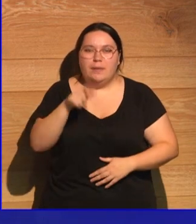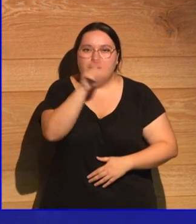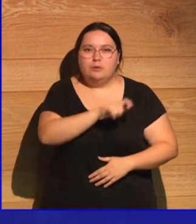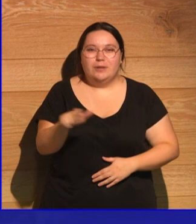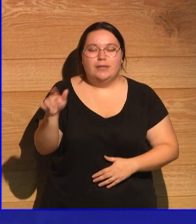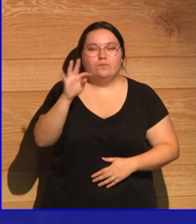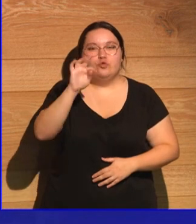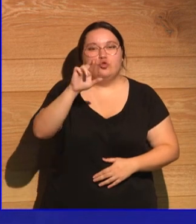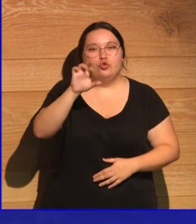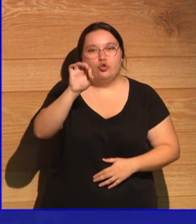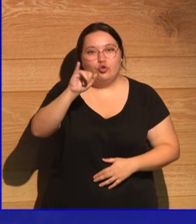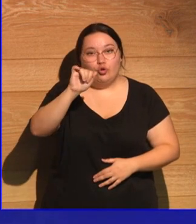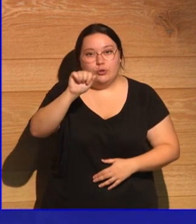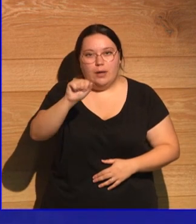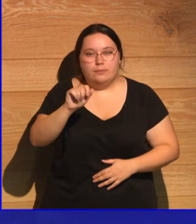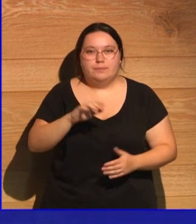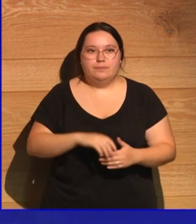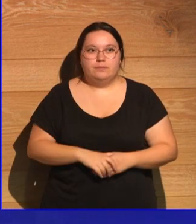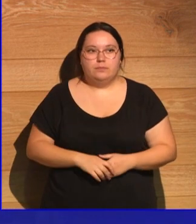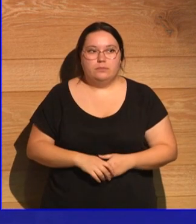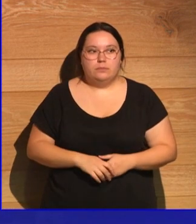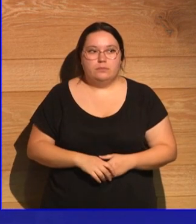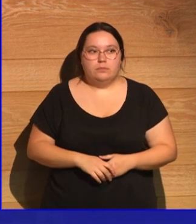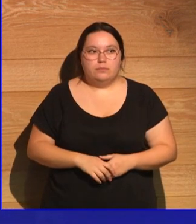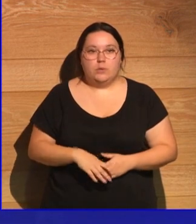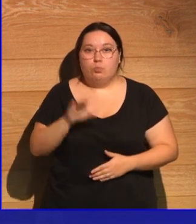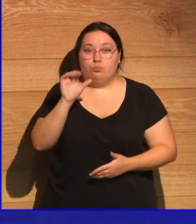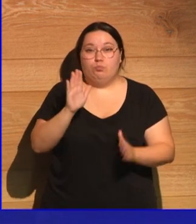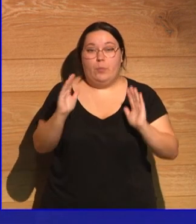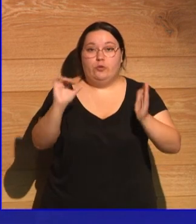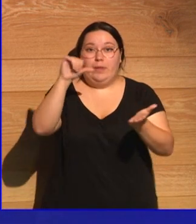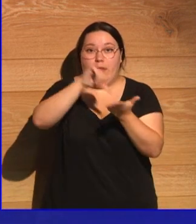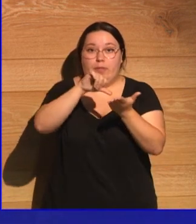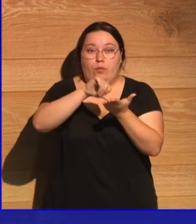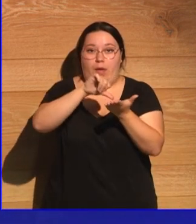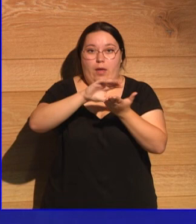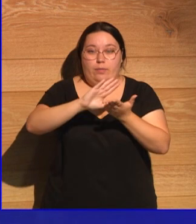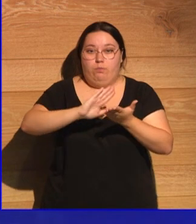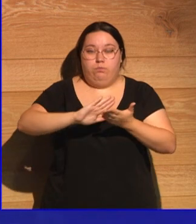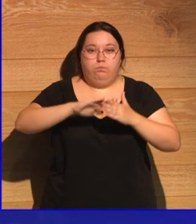que con la caída de su ciudad, al final de la Ilíada, con el caballo de Ulises.